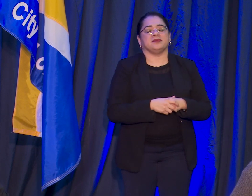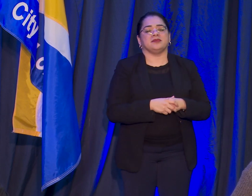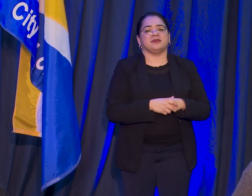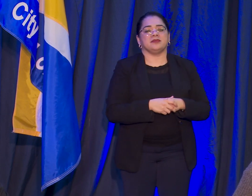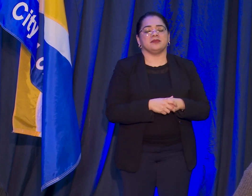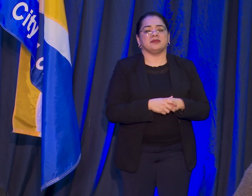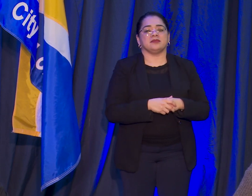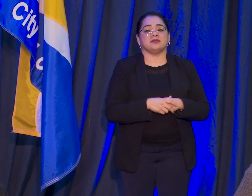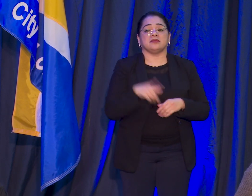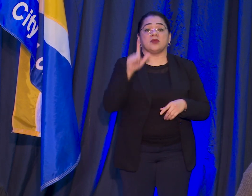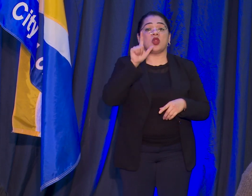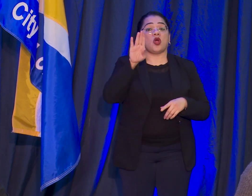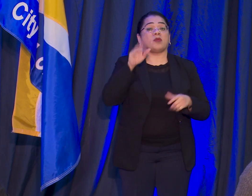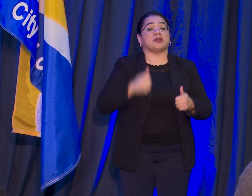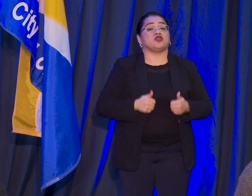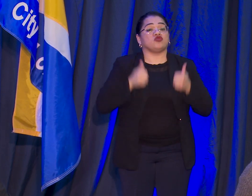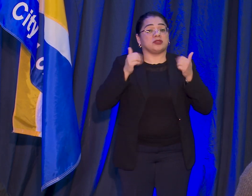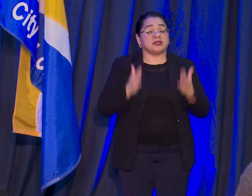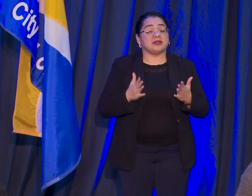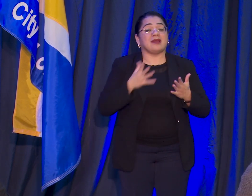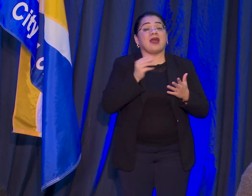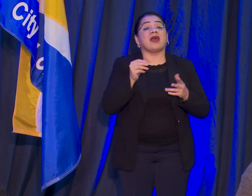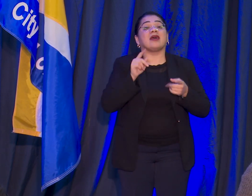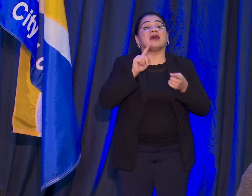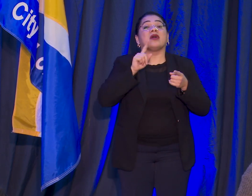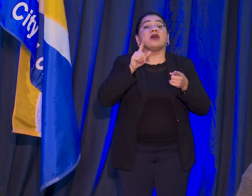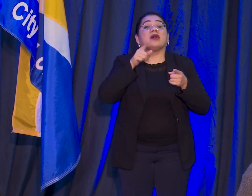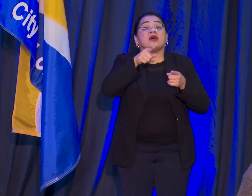residentes visit antes de los residentes tienen que mantenerse al su casa